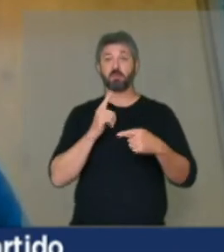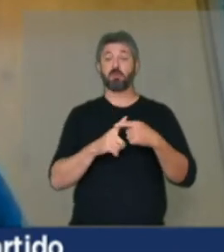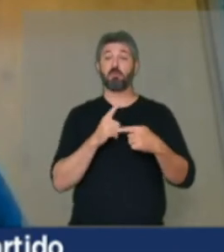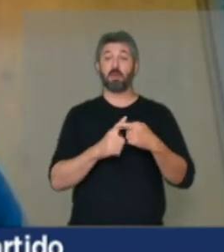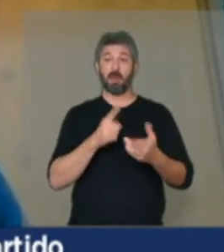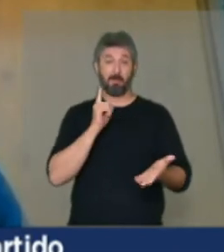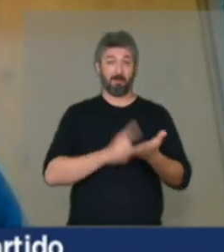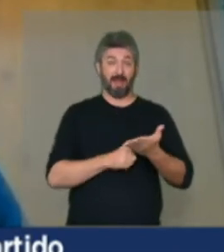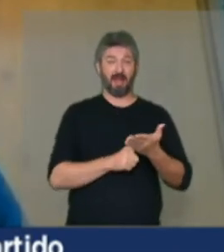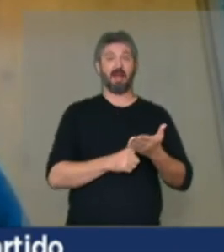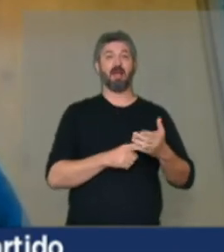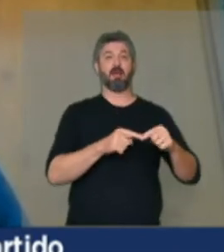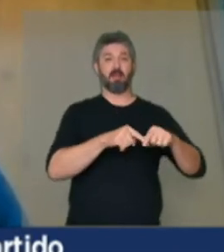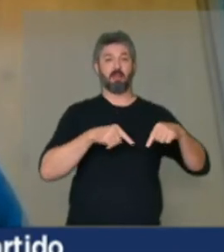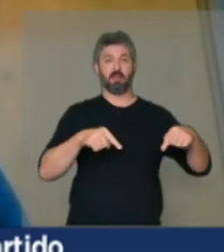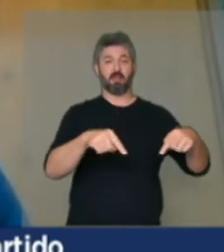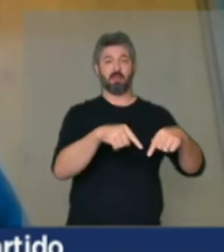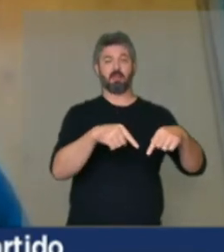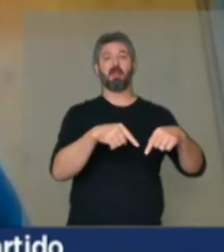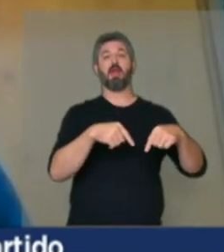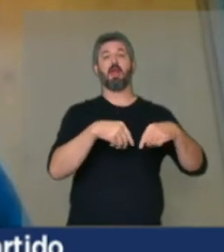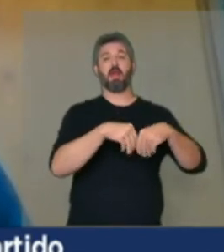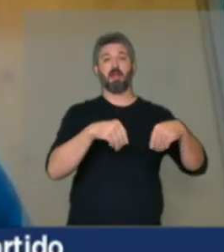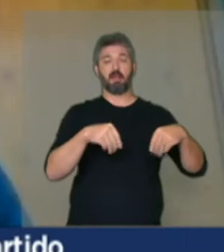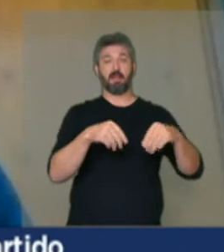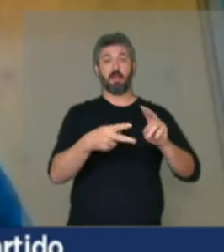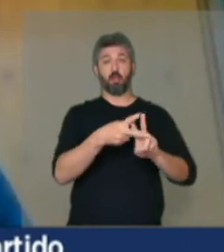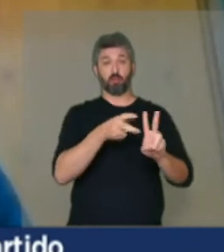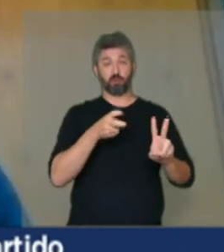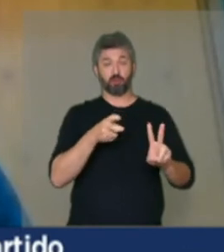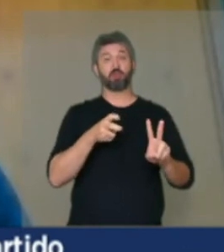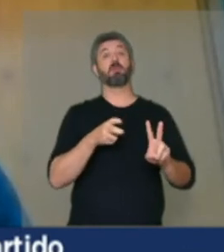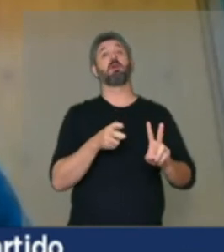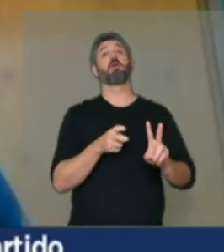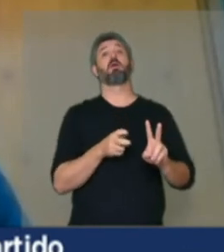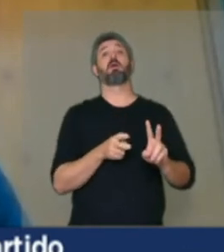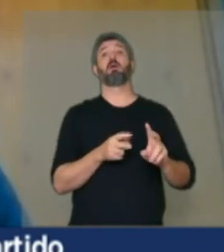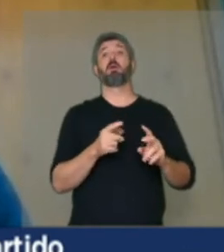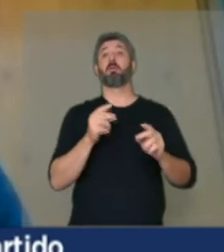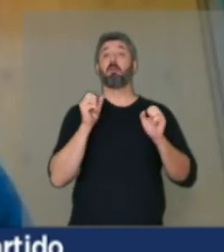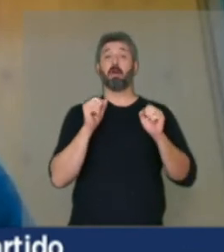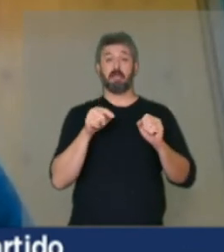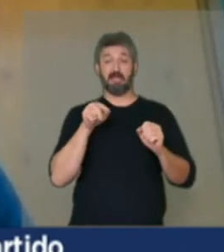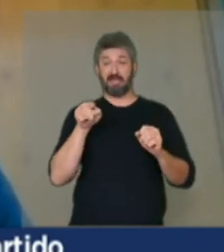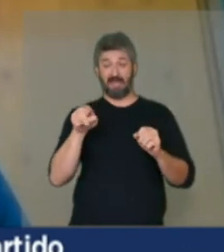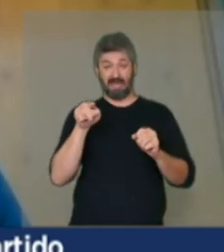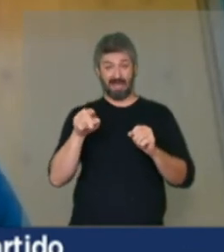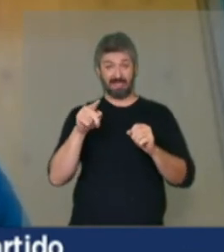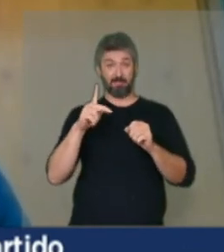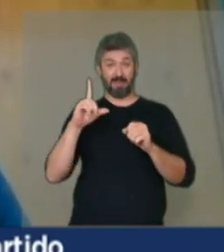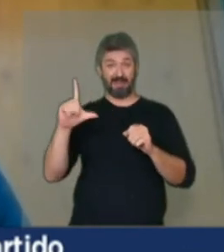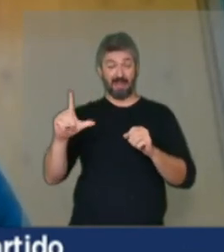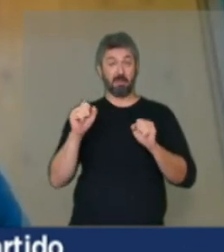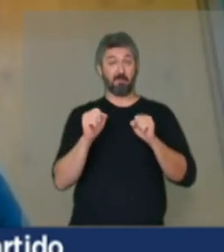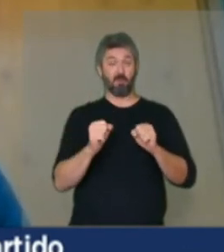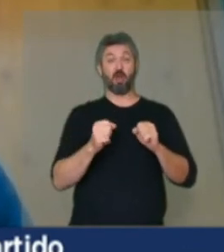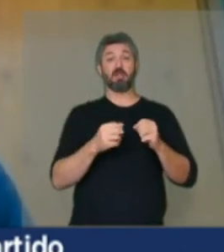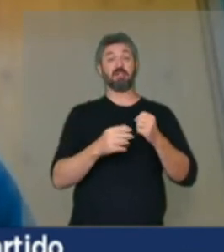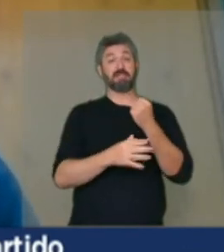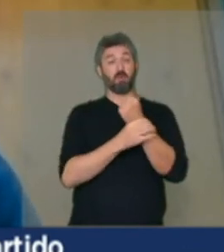INCONSTITUCIONAL QUE É AMPARADA É NOSSA CONSTITUIÇÃO ELA PODE COLOCAR EM SEGURANÇA EM RELAÇÃO AOS DIREITOS DOS POVOS INDÍGENAS, ELA TEM UM